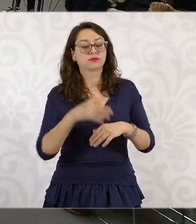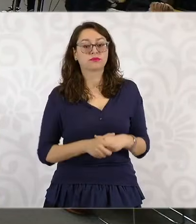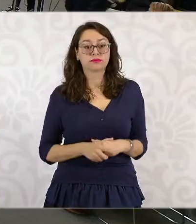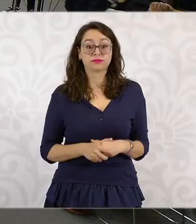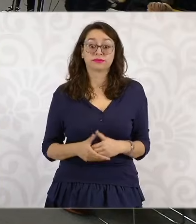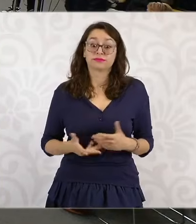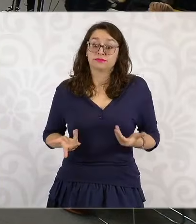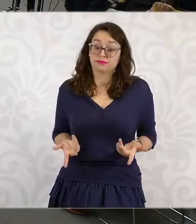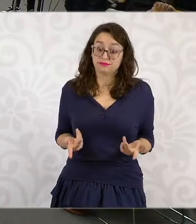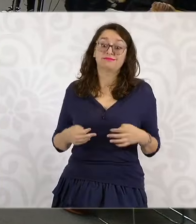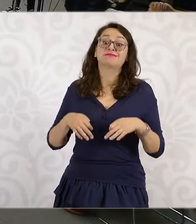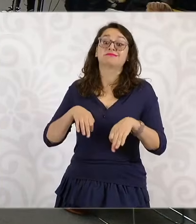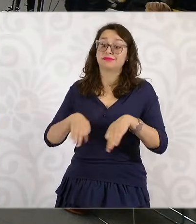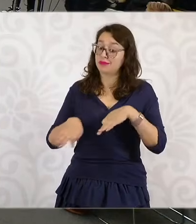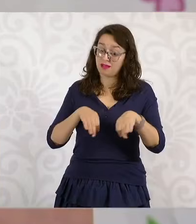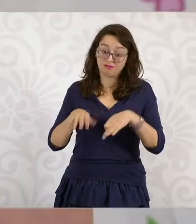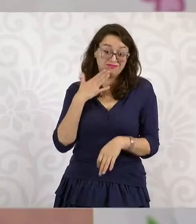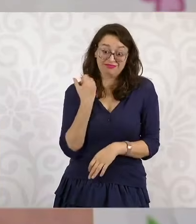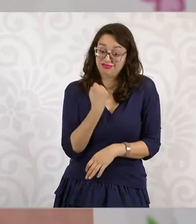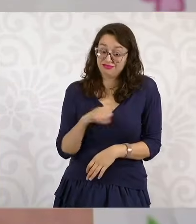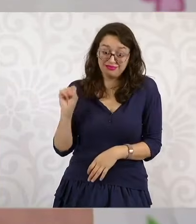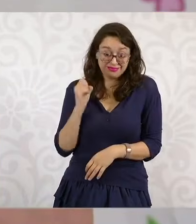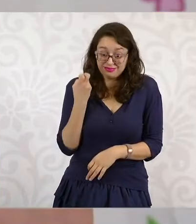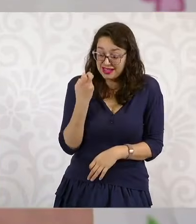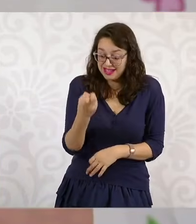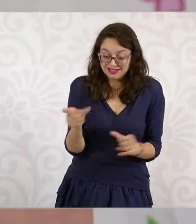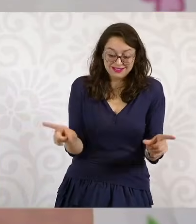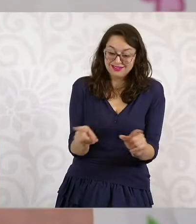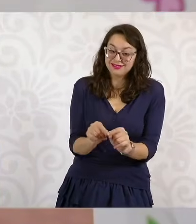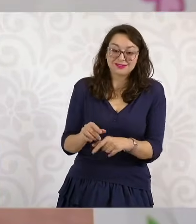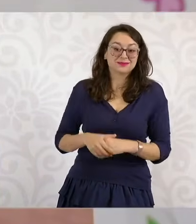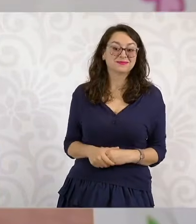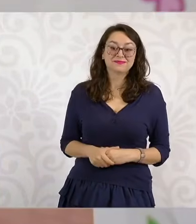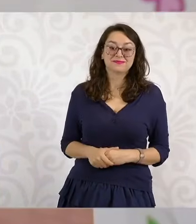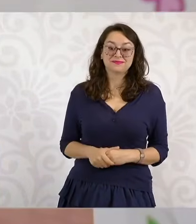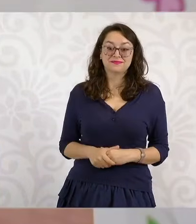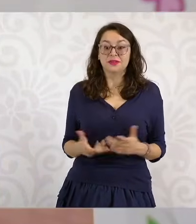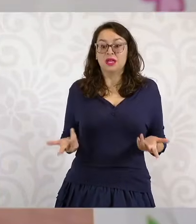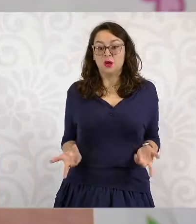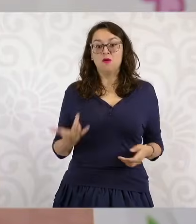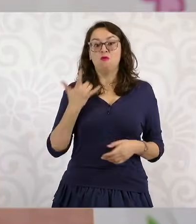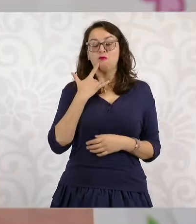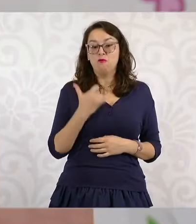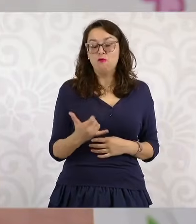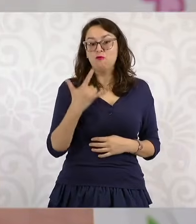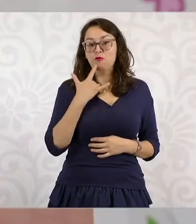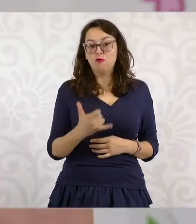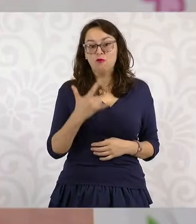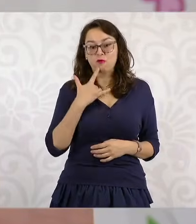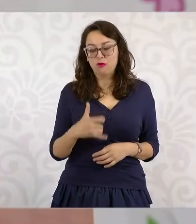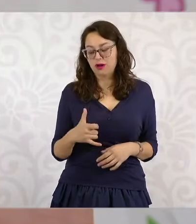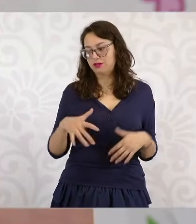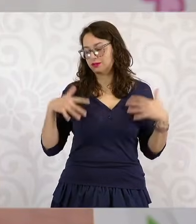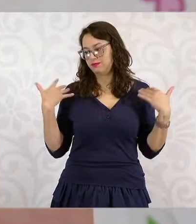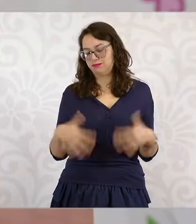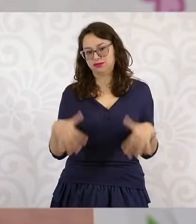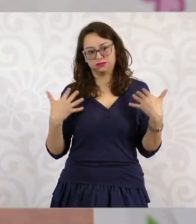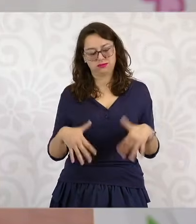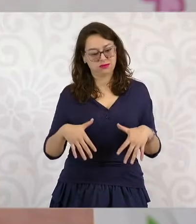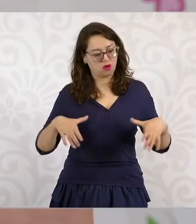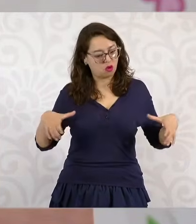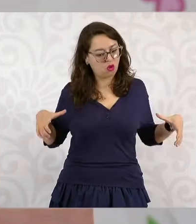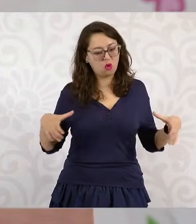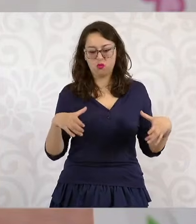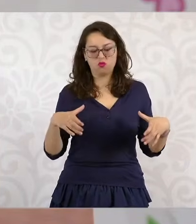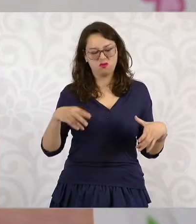que realiza tan sencillo como es el esfuerzo y el gran ímpetu que tiene la comunidad mexicana